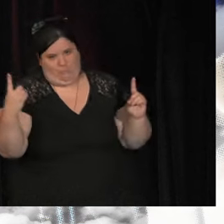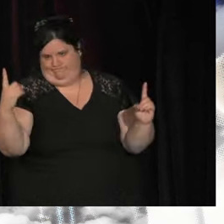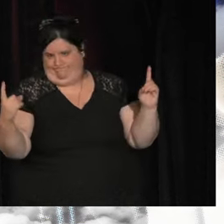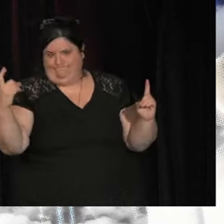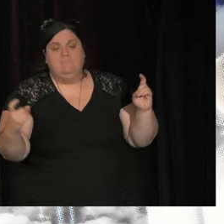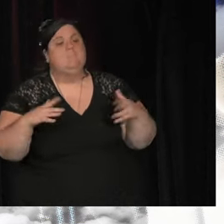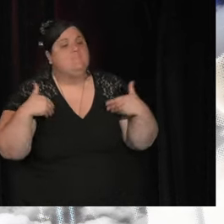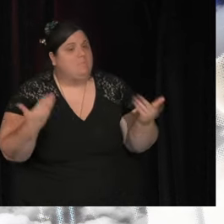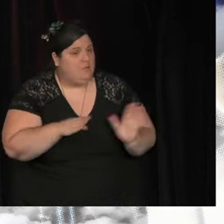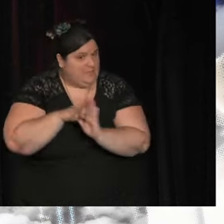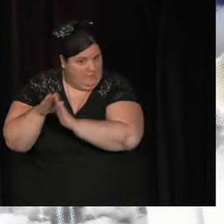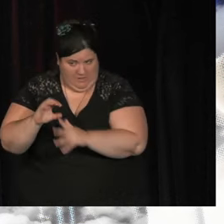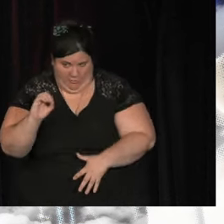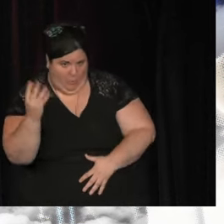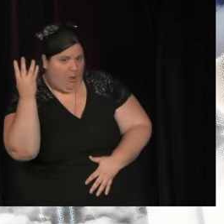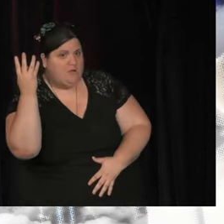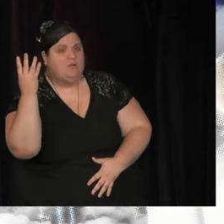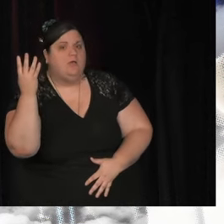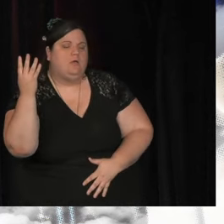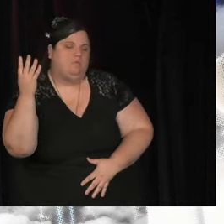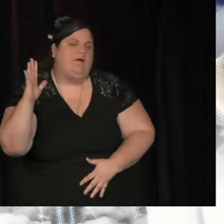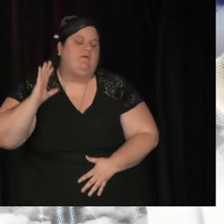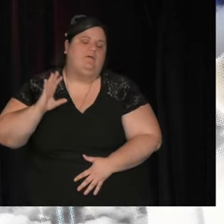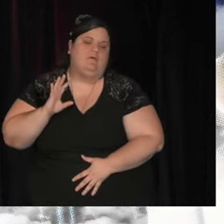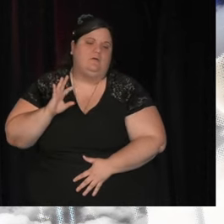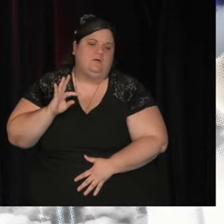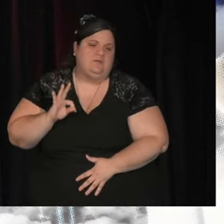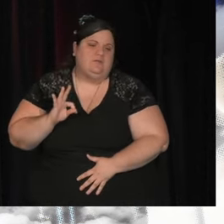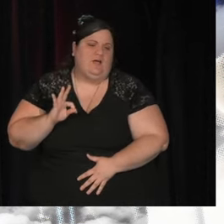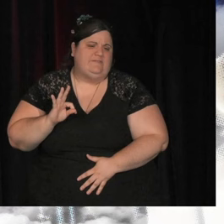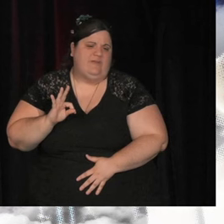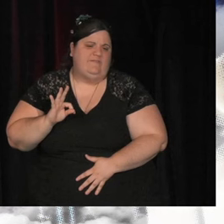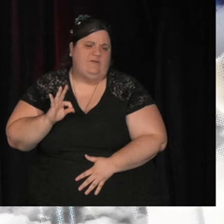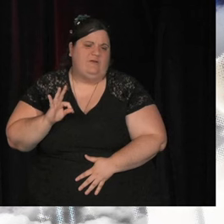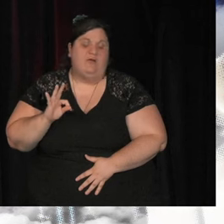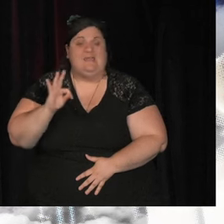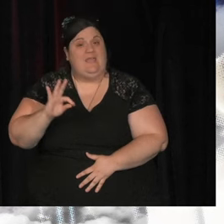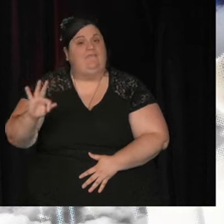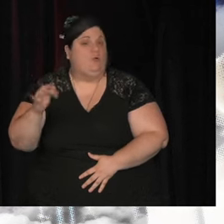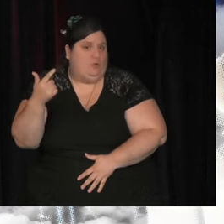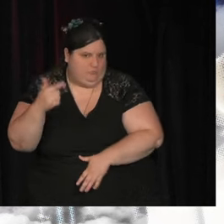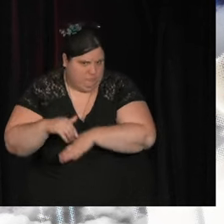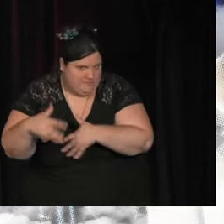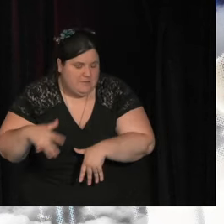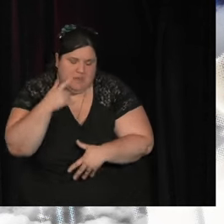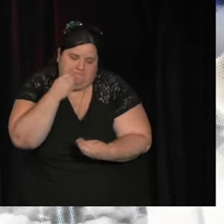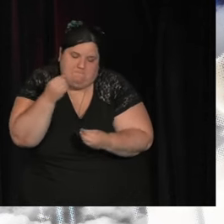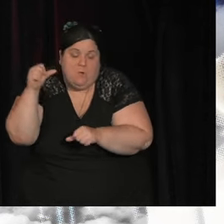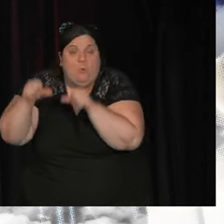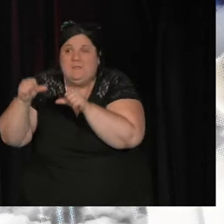Et j'ai joué à Overwatch parce que j'avais beaucoup joué à TF2 aussi, mais pas si sérieusement que ça, c'est moins sérieux parce qu'il n'y avait pas de compétitif qui était vraiment inclus dans le jeu.